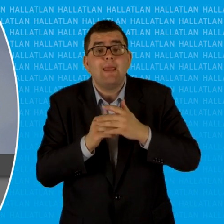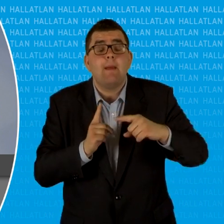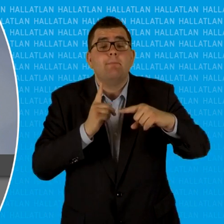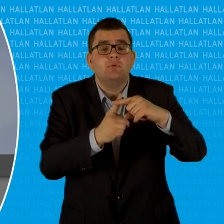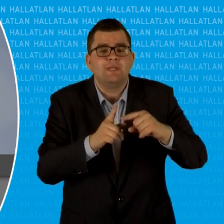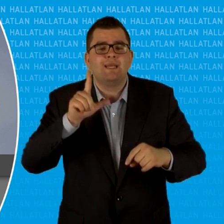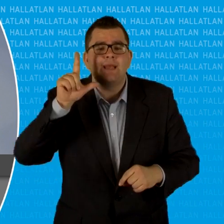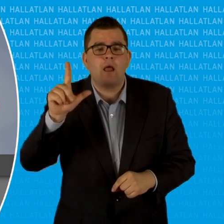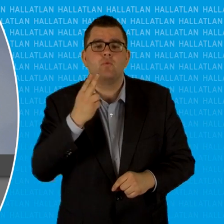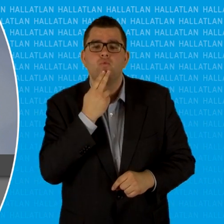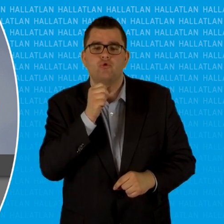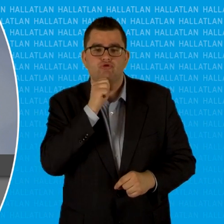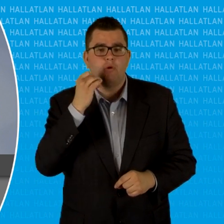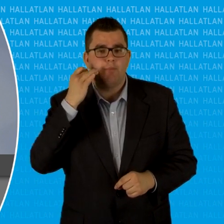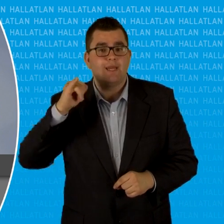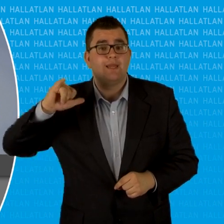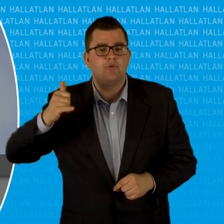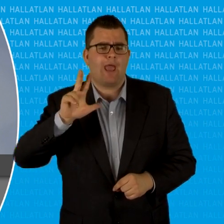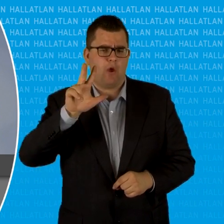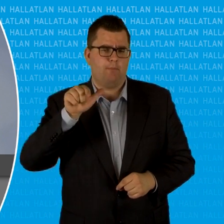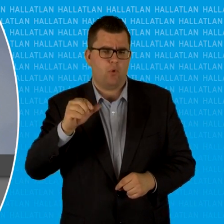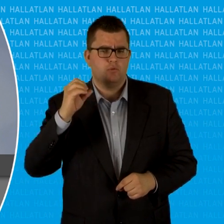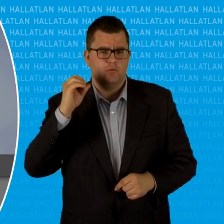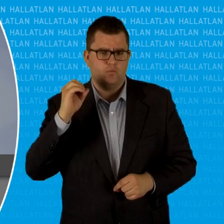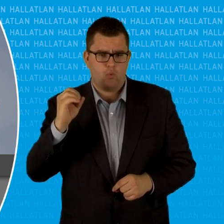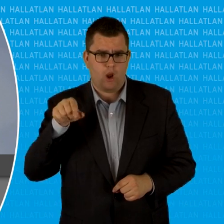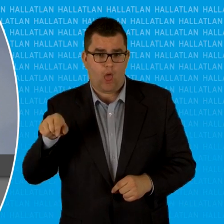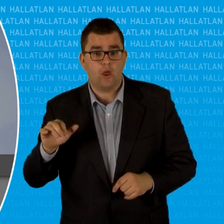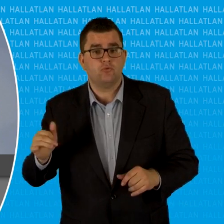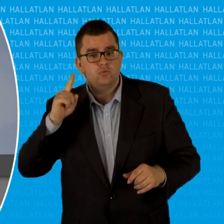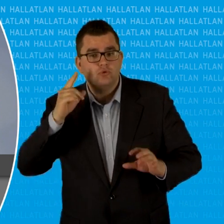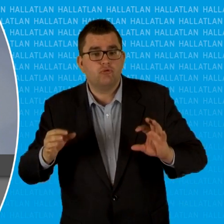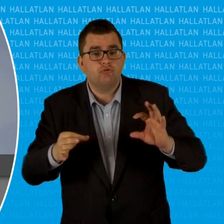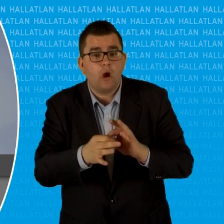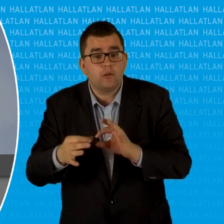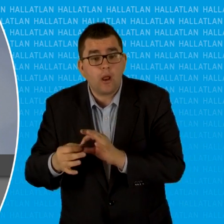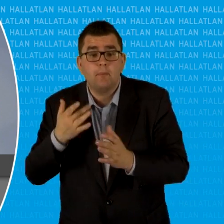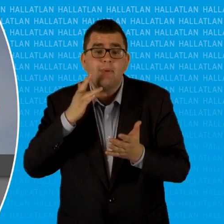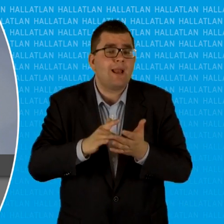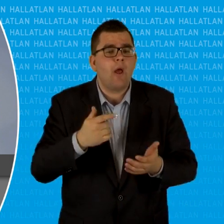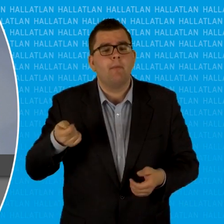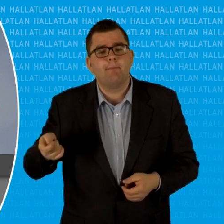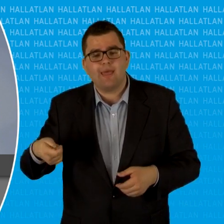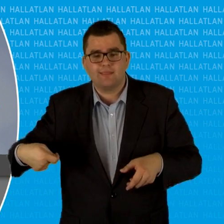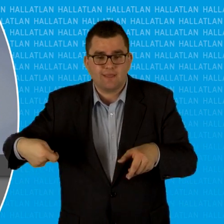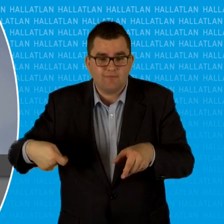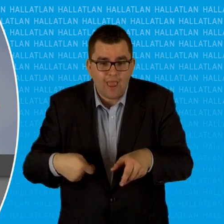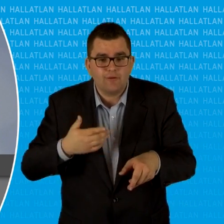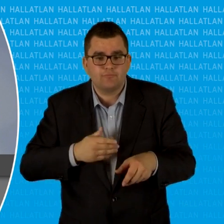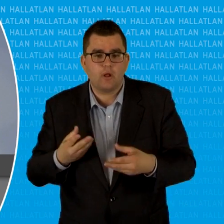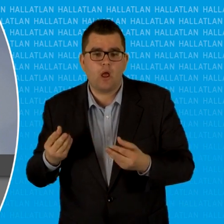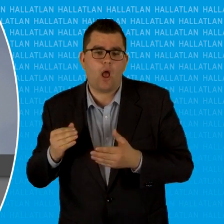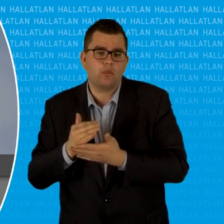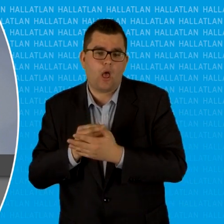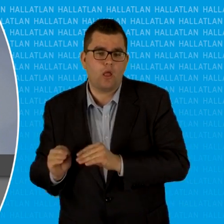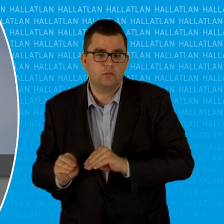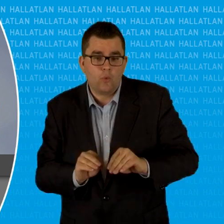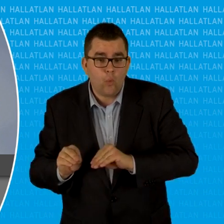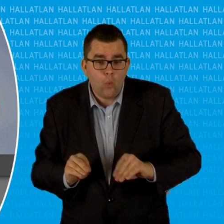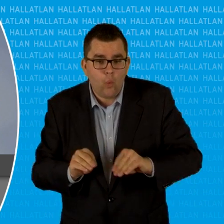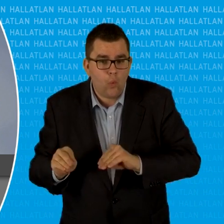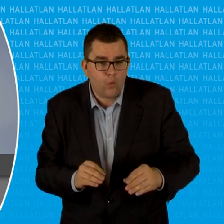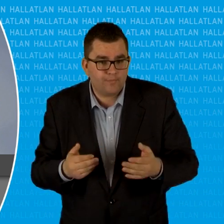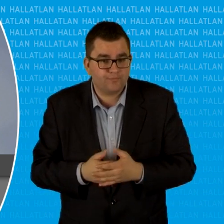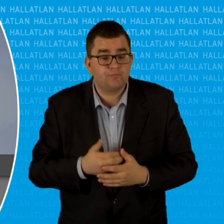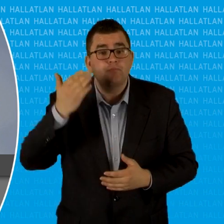de még két USB 3.0-s csatlakozója is van, ha pendrive-ról szeretnénk adatokat másolni.